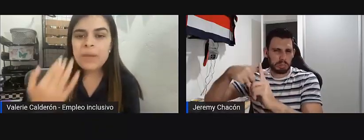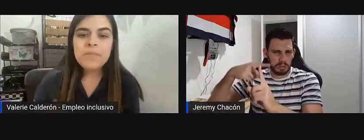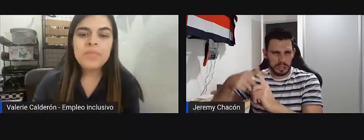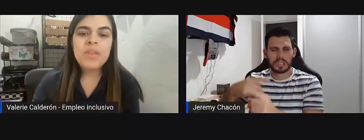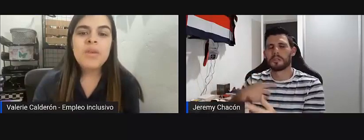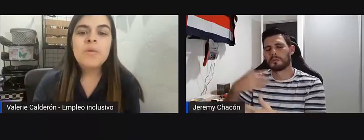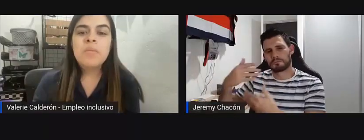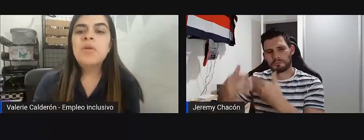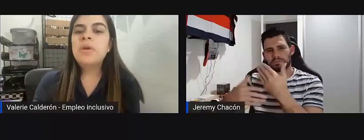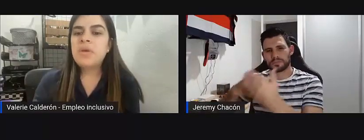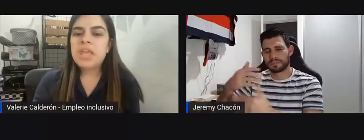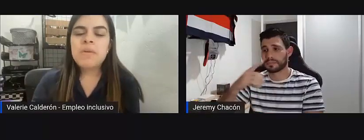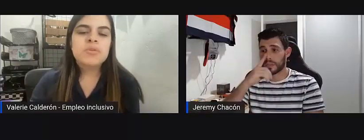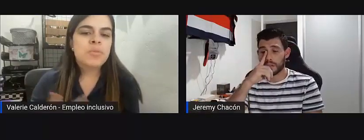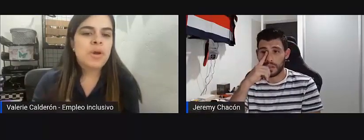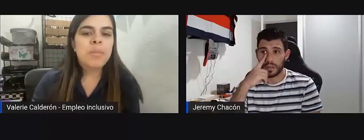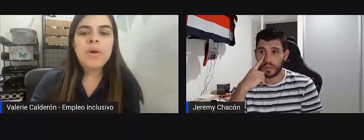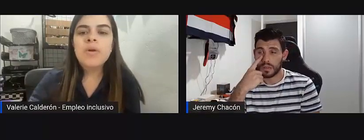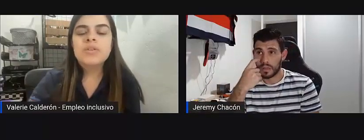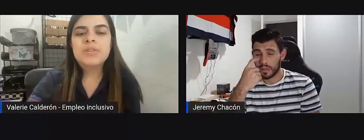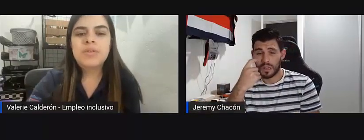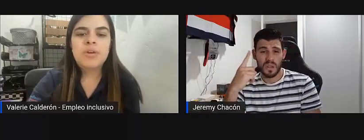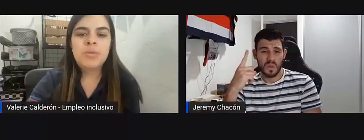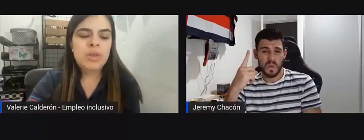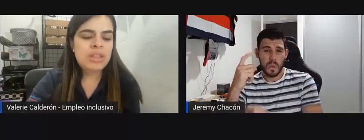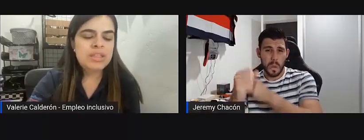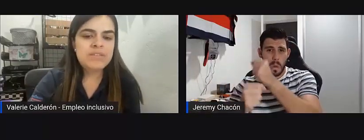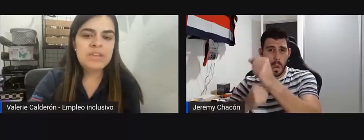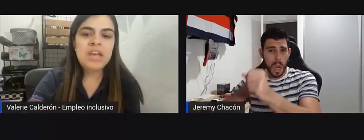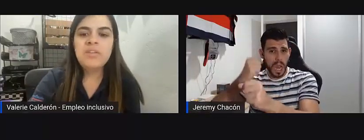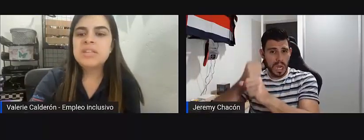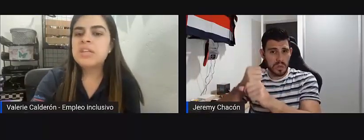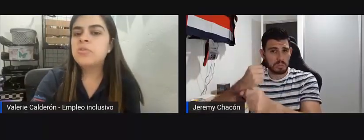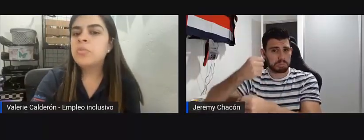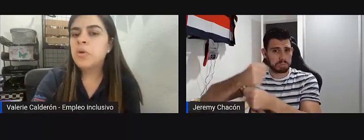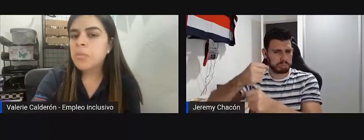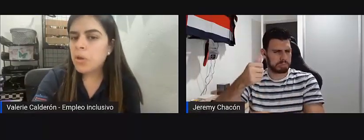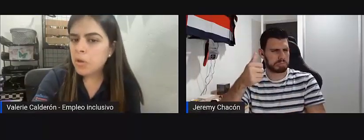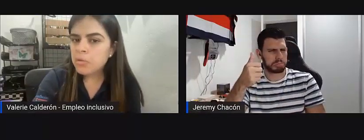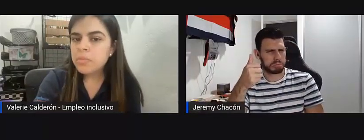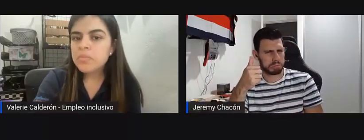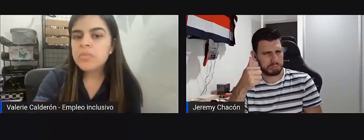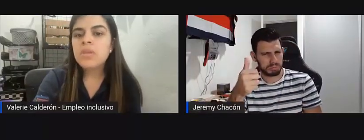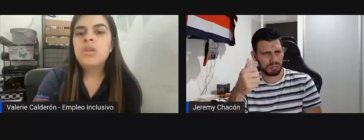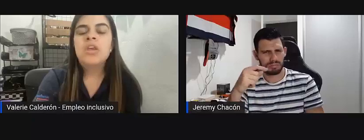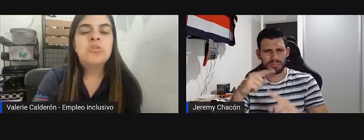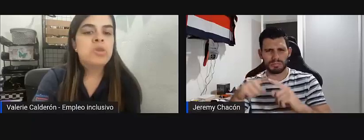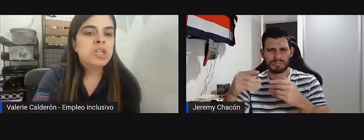Pero bueno Ahí vamos poco a poco se fue como intensificando y haciendo un poco mejor Durante